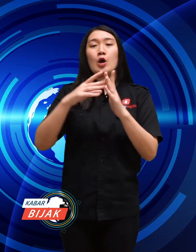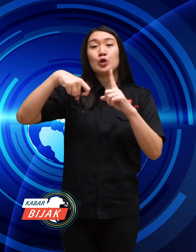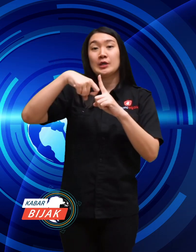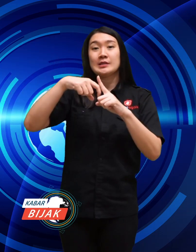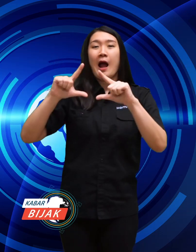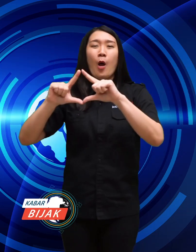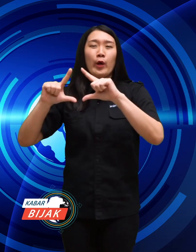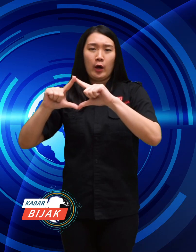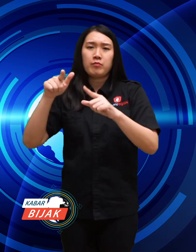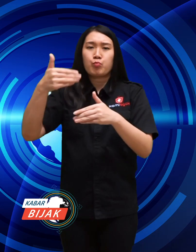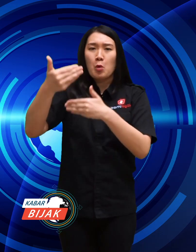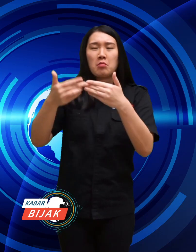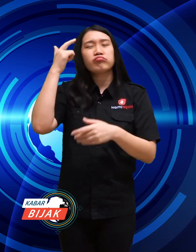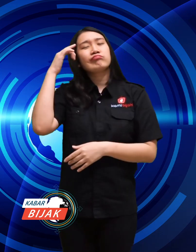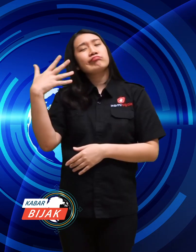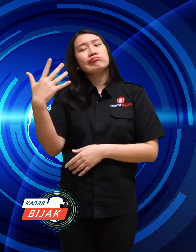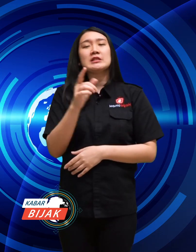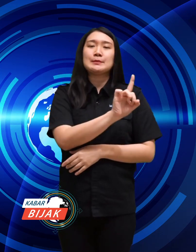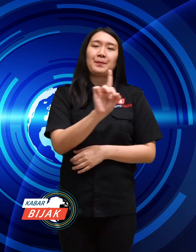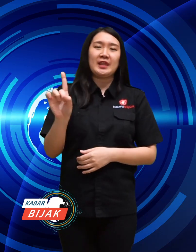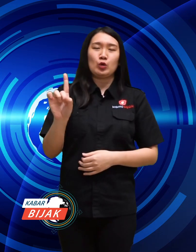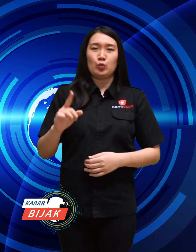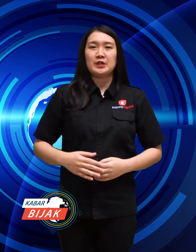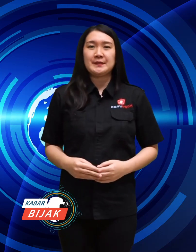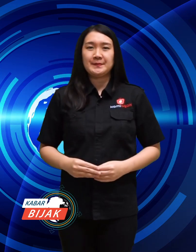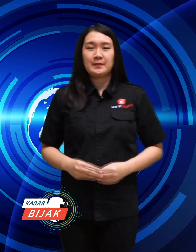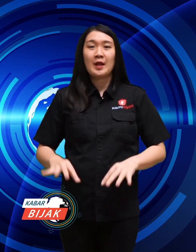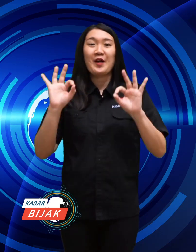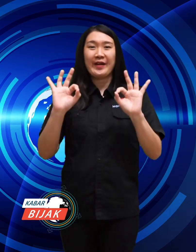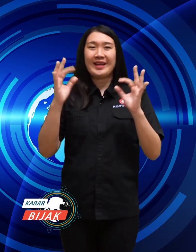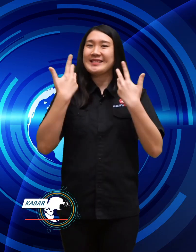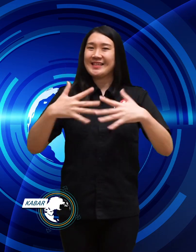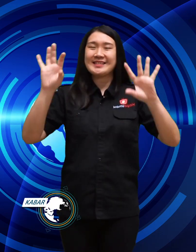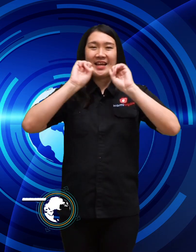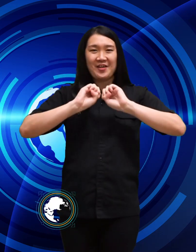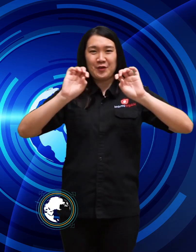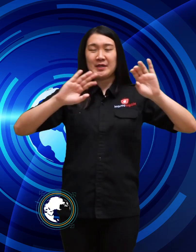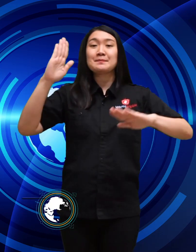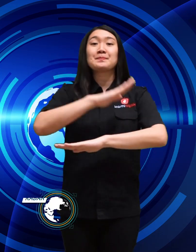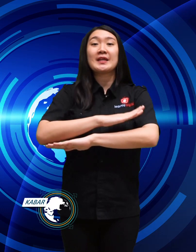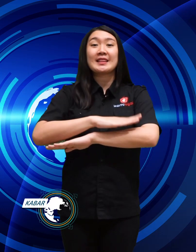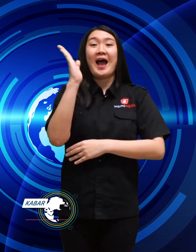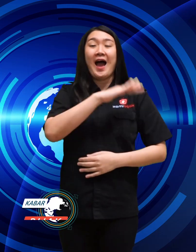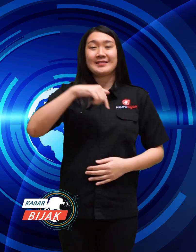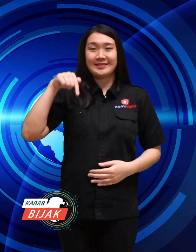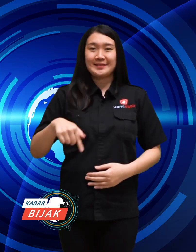dan kusen aluminium. Prosesnya kira-kira seminggu. Oke, sekian berita hari ini.